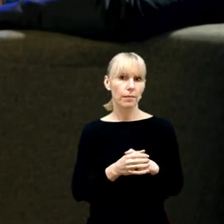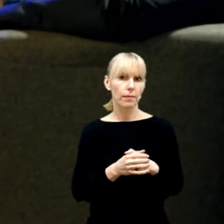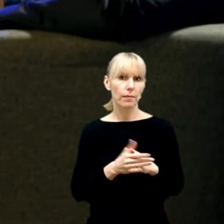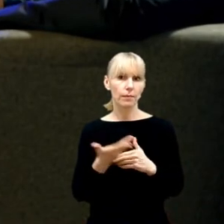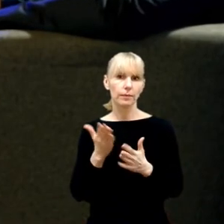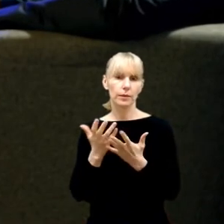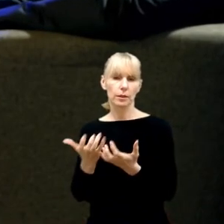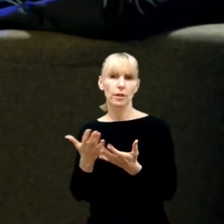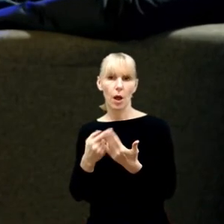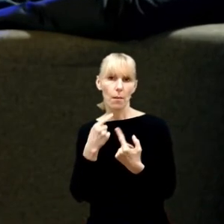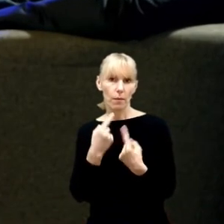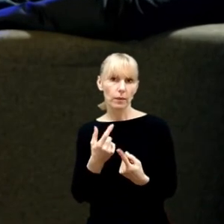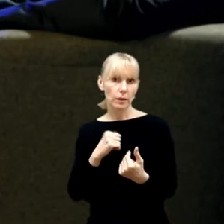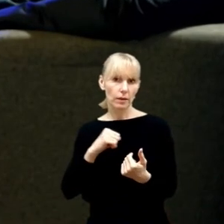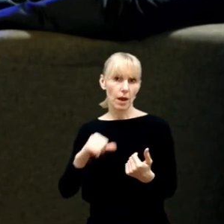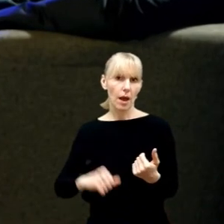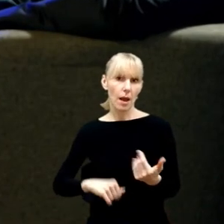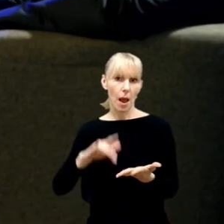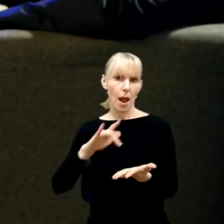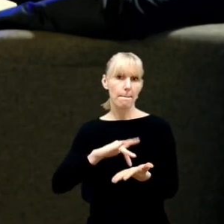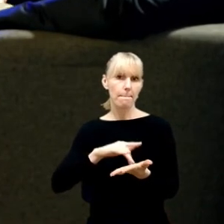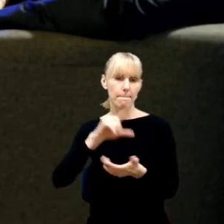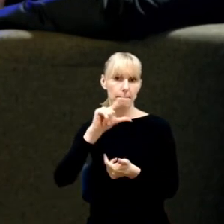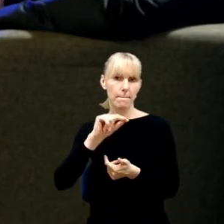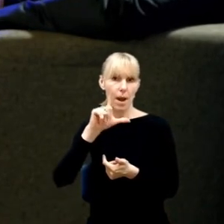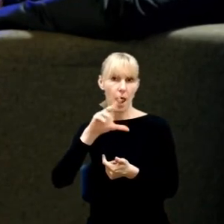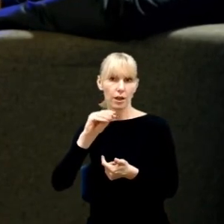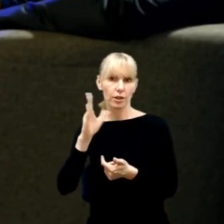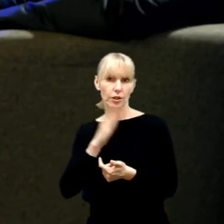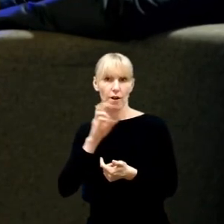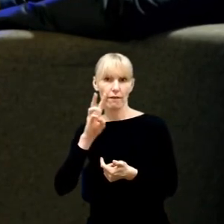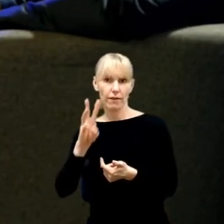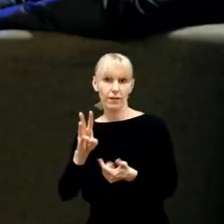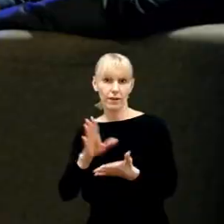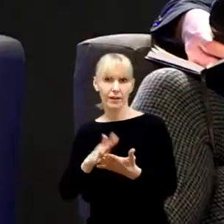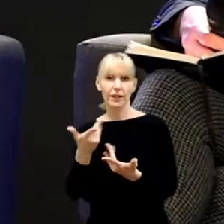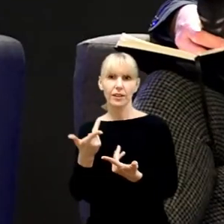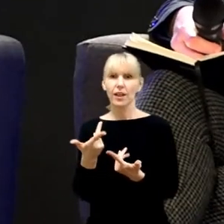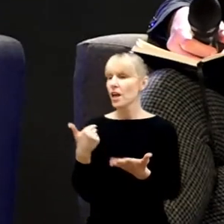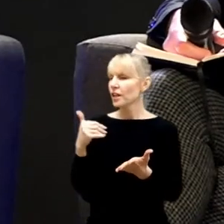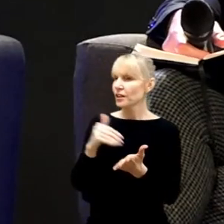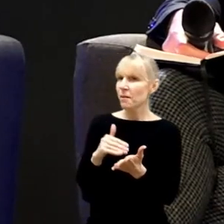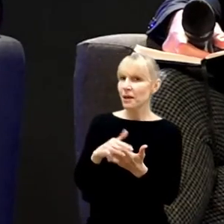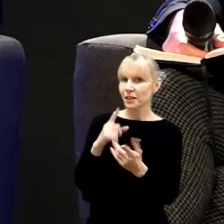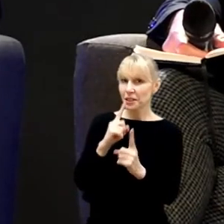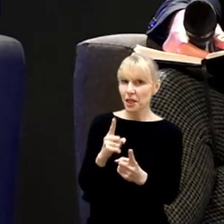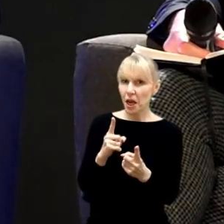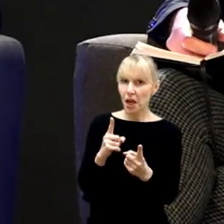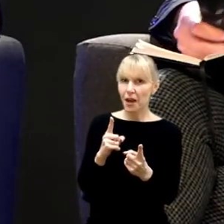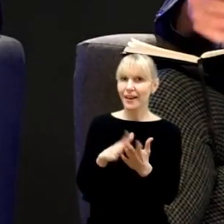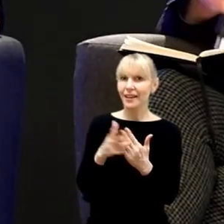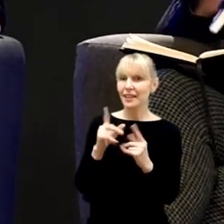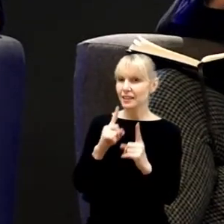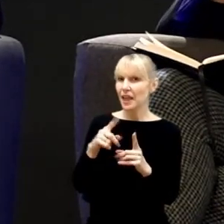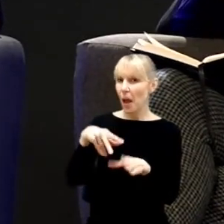Pleszewa, że nie należy kopać się z koniem, to może być bardzo niebezpieczne.